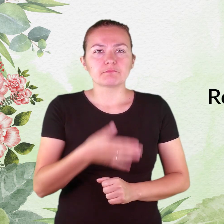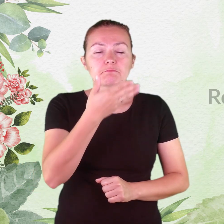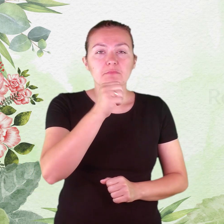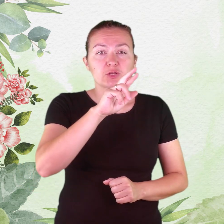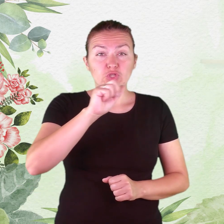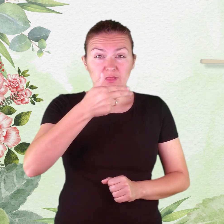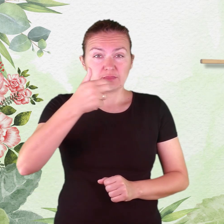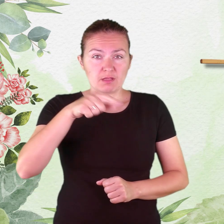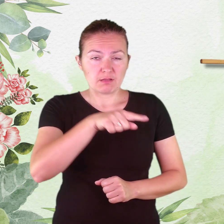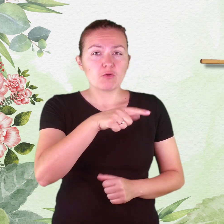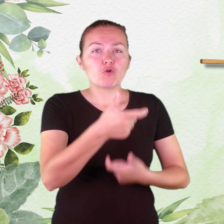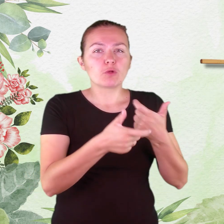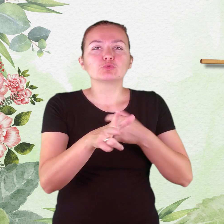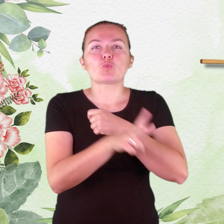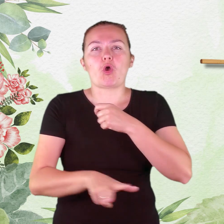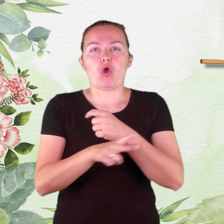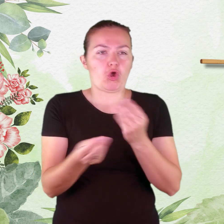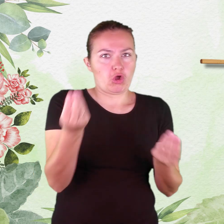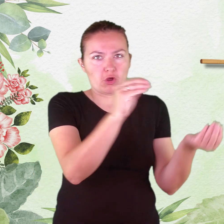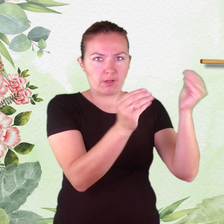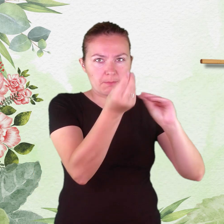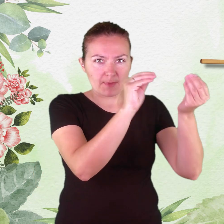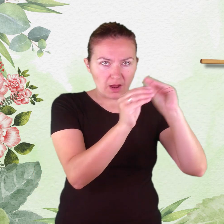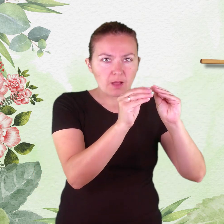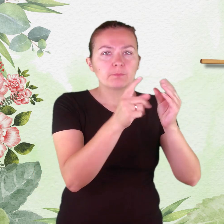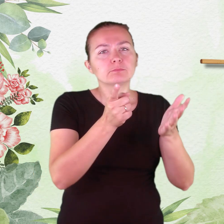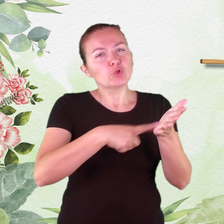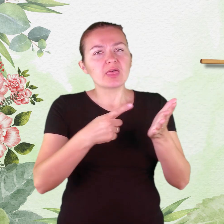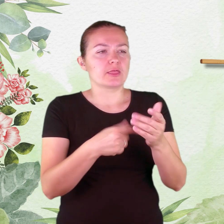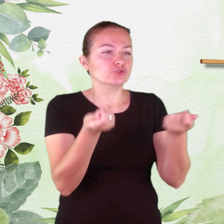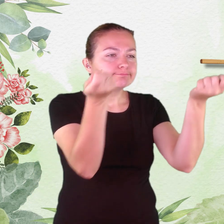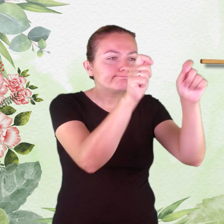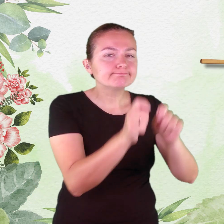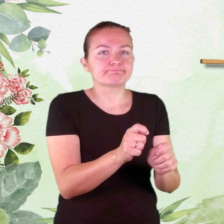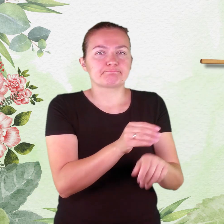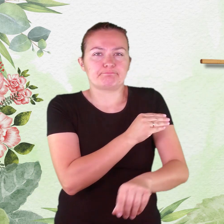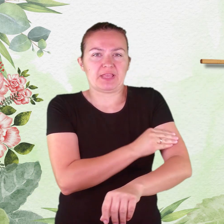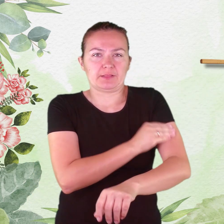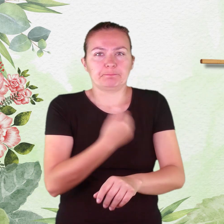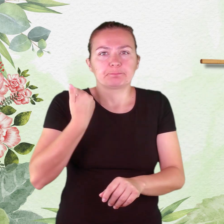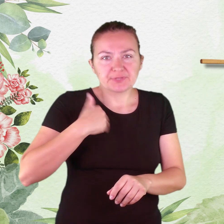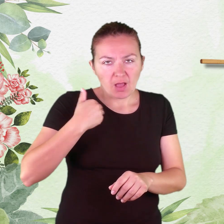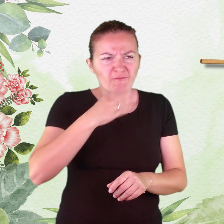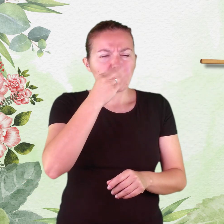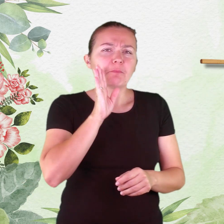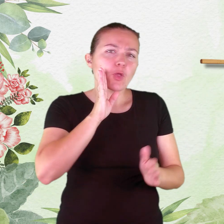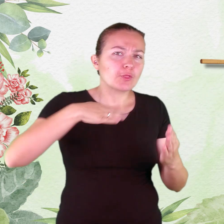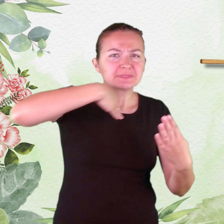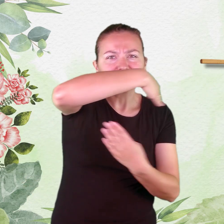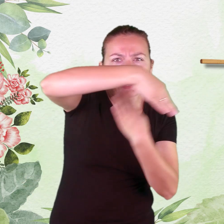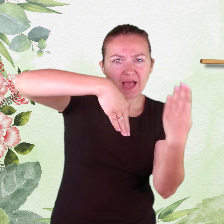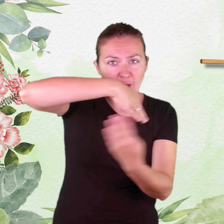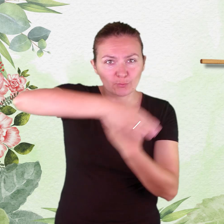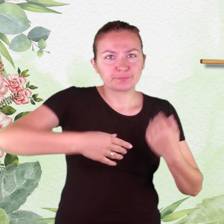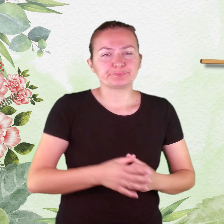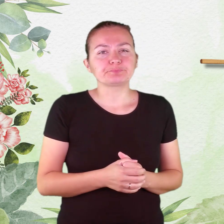Marzanna jest zrobiona ze słomy i często ubierana w białe płótno, które wygląda jak całun.